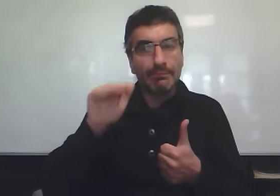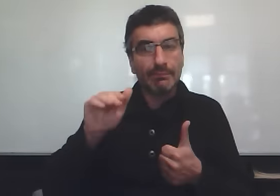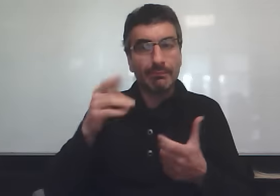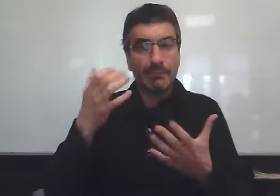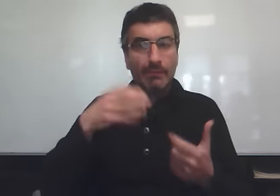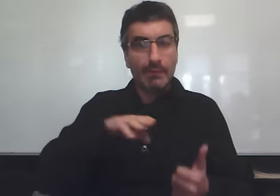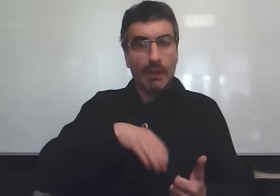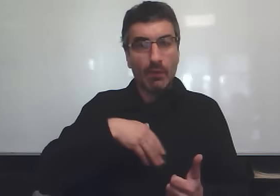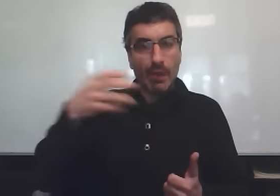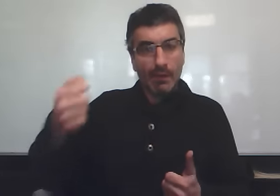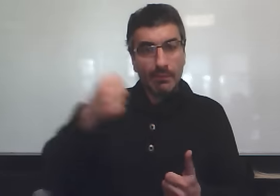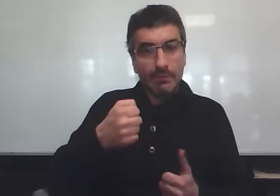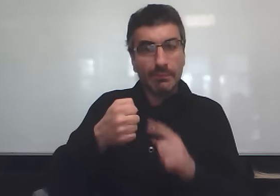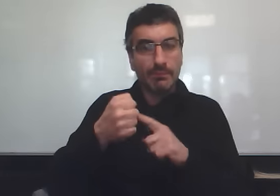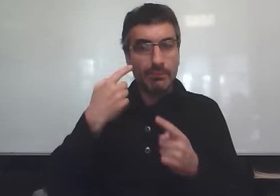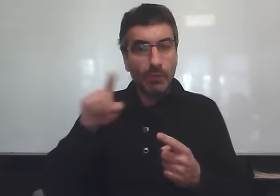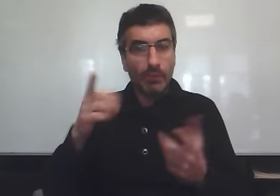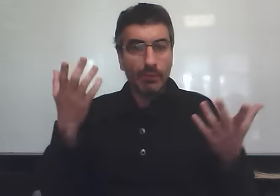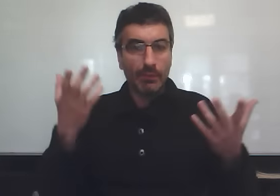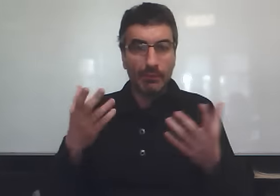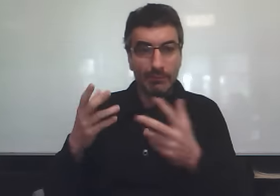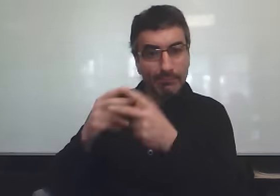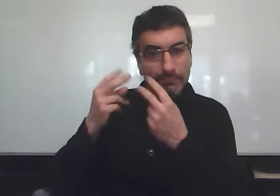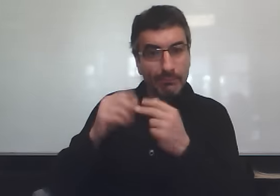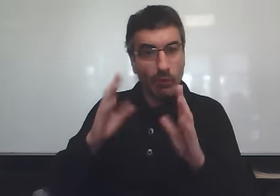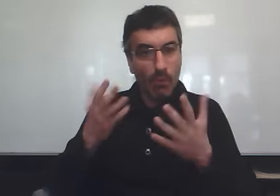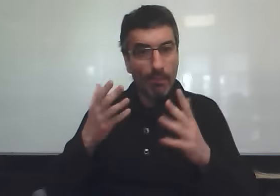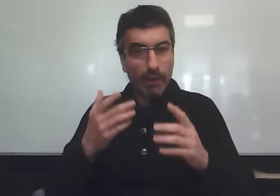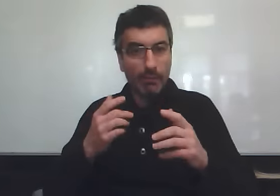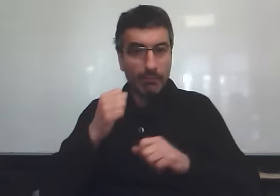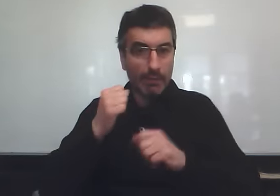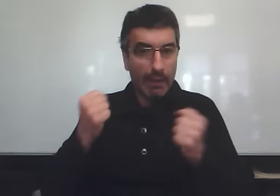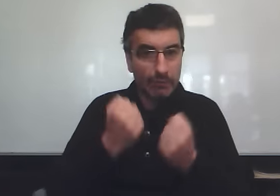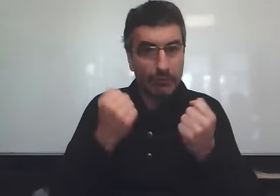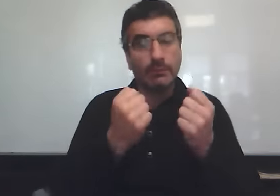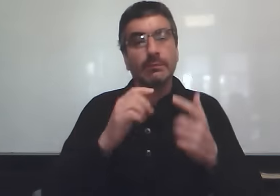et nous avons envie de prendre un avocat pour réagir